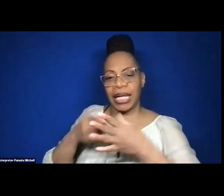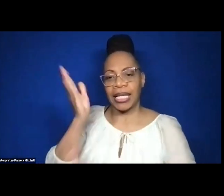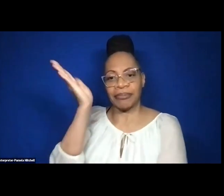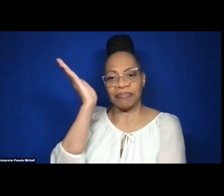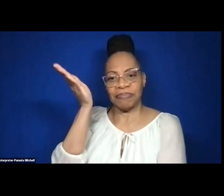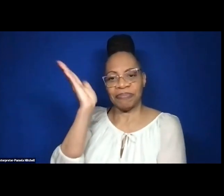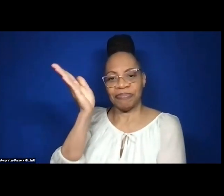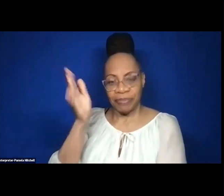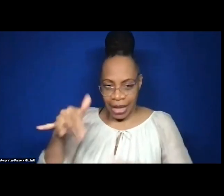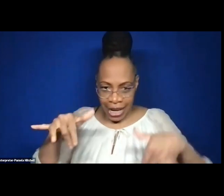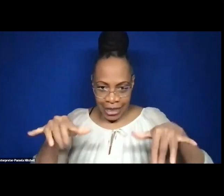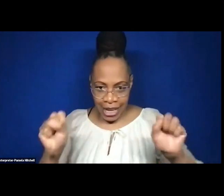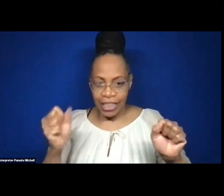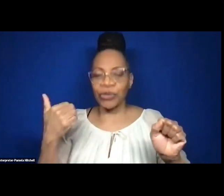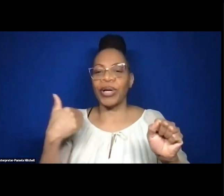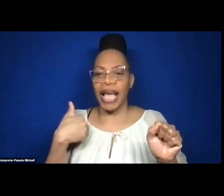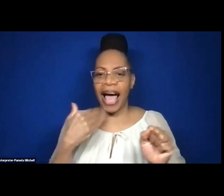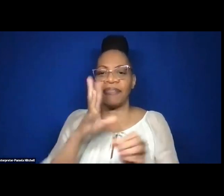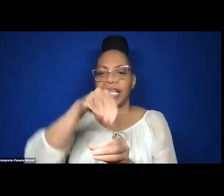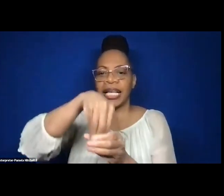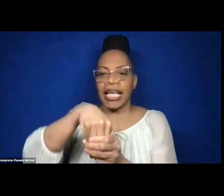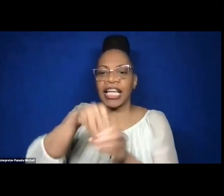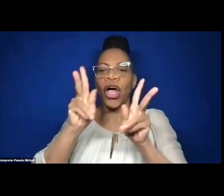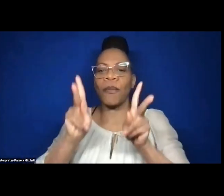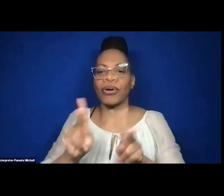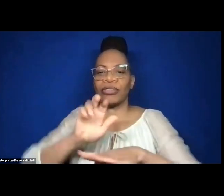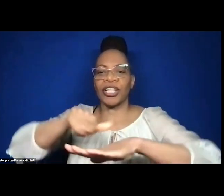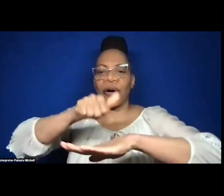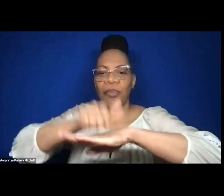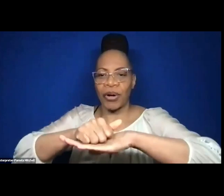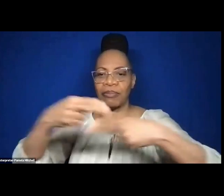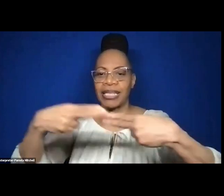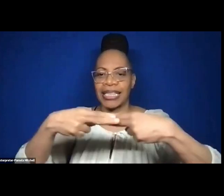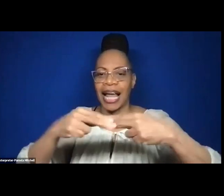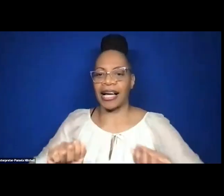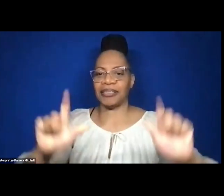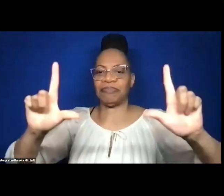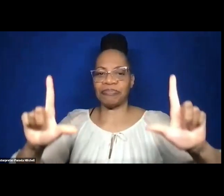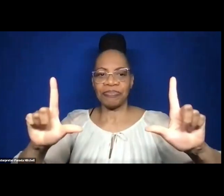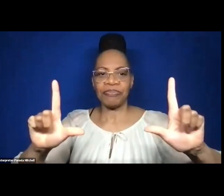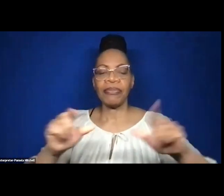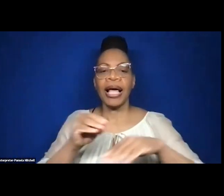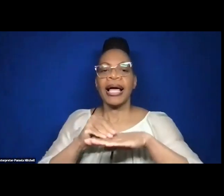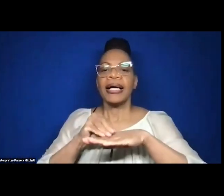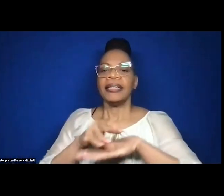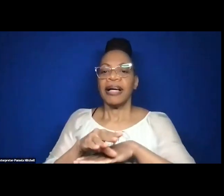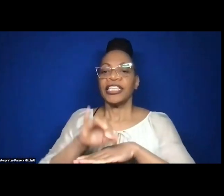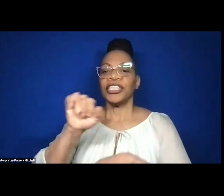[Pam] Sí, estamos con la diapositiva sobre las citas presenciales. [Jarita] Muy bien. A partir del 6 de enero de 2025,